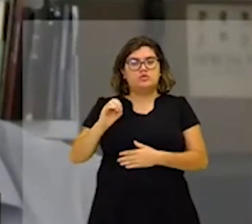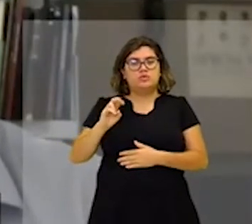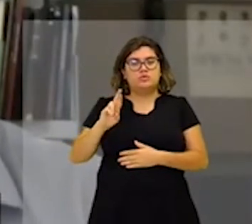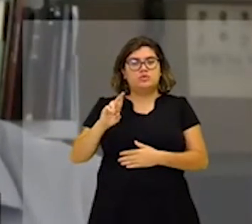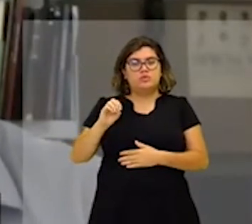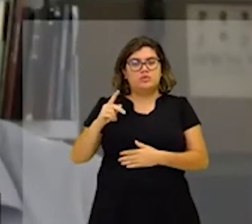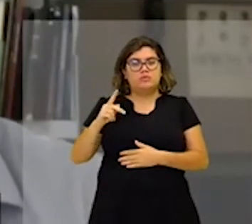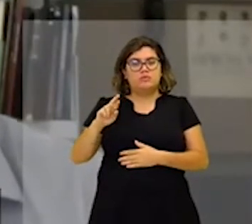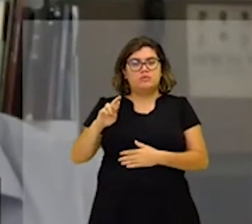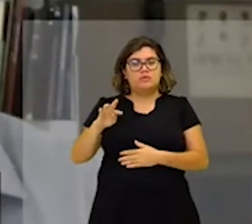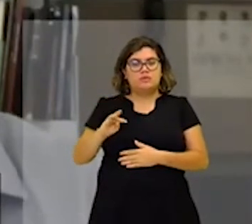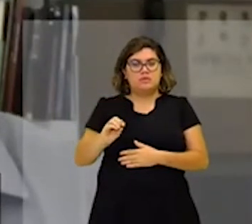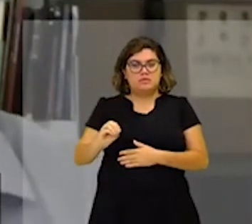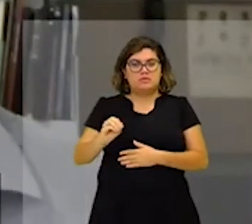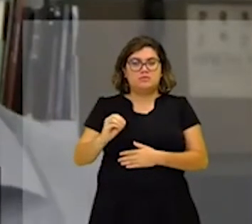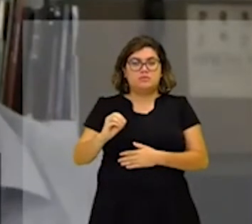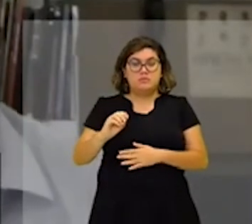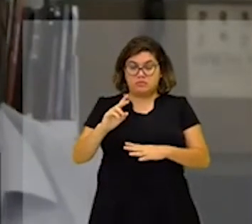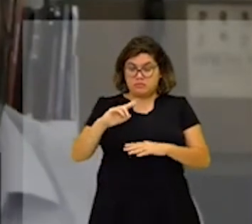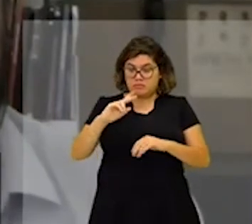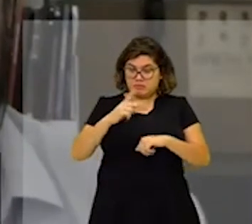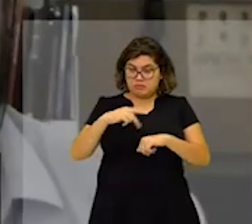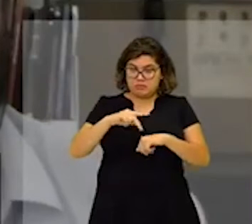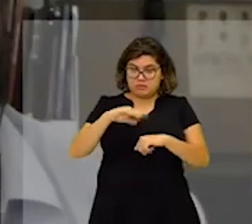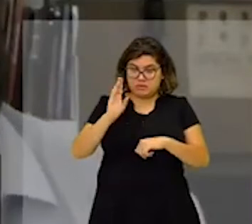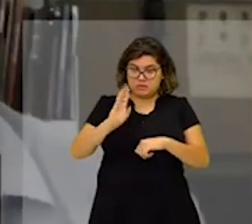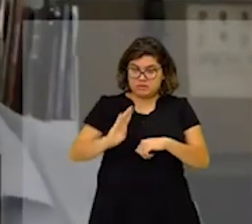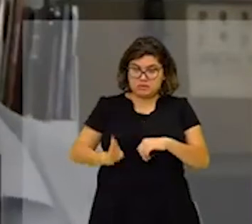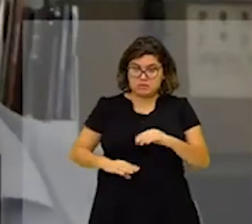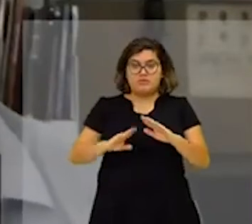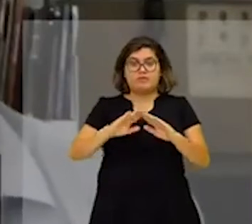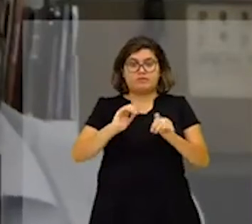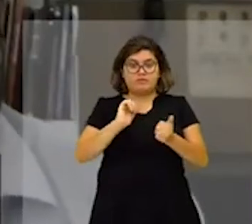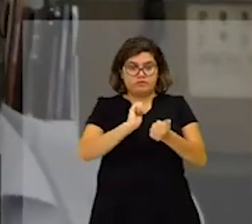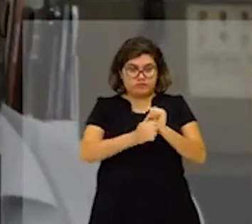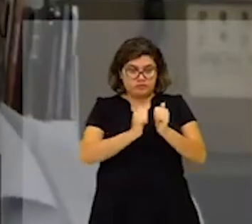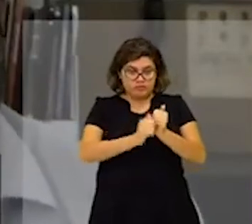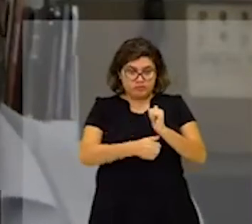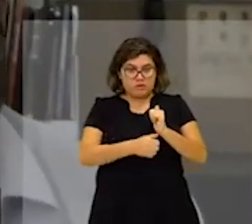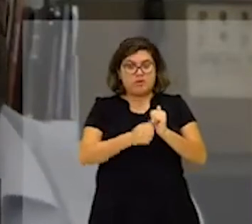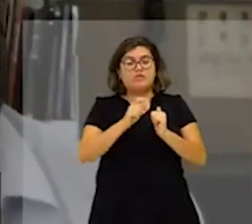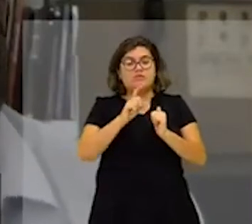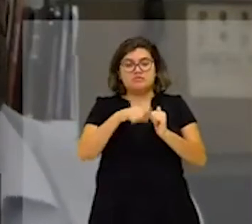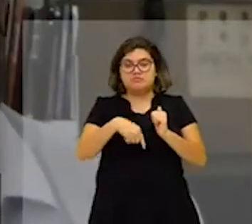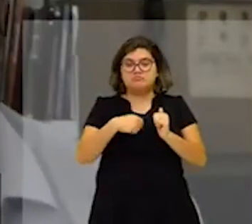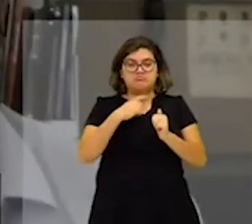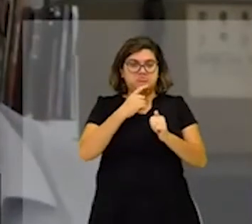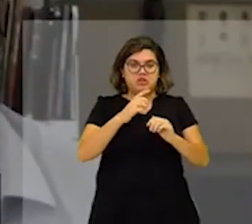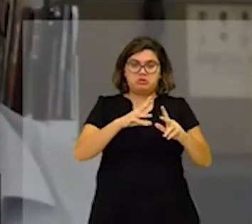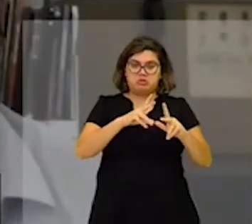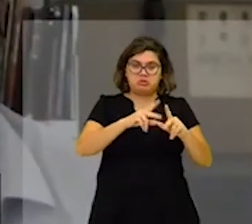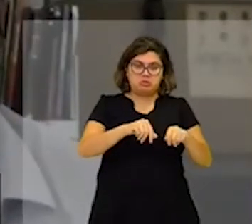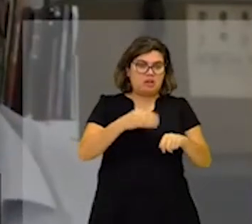gatos são pardos nós temos a situação no Brasil de que as possibilidades abertas pela luta do